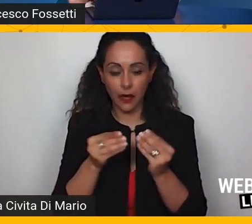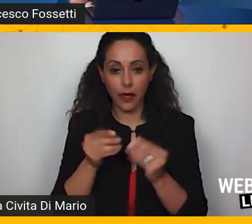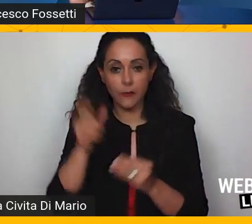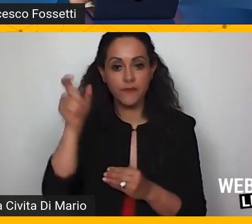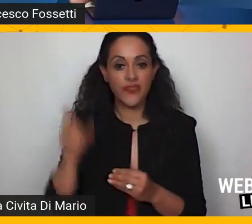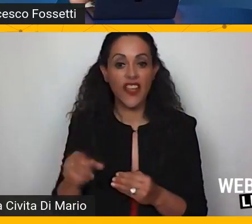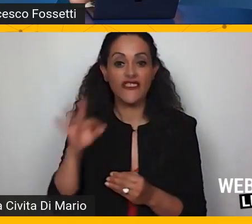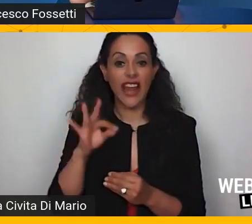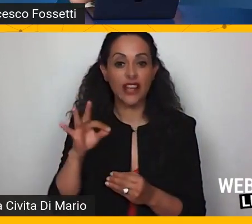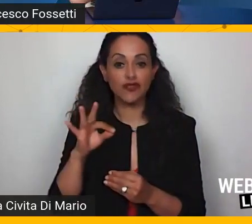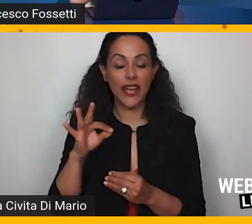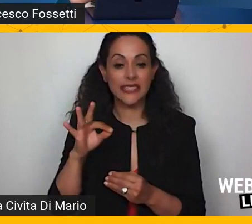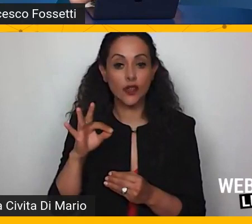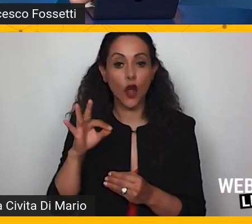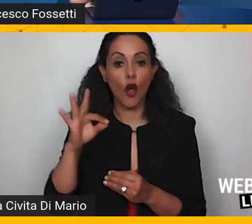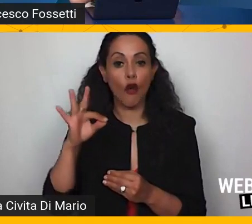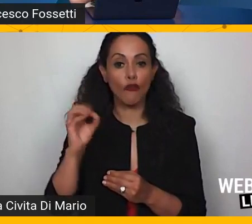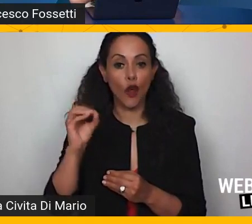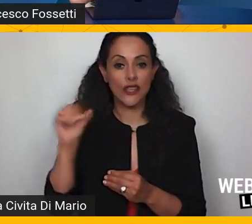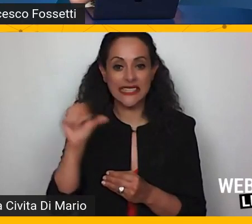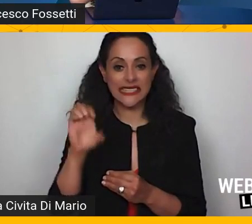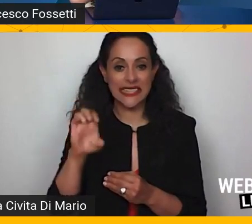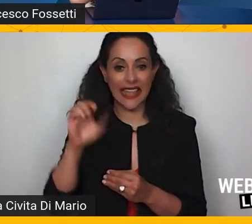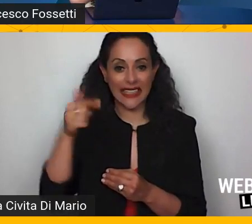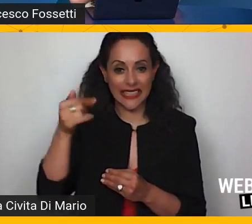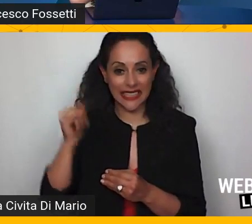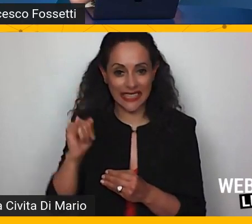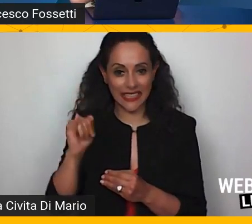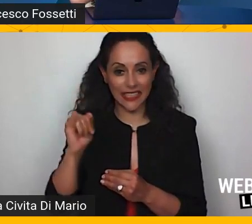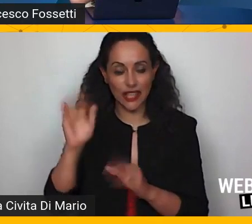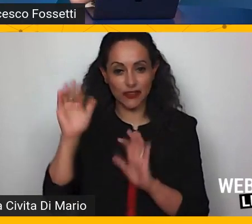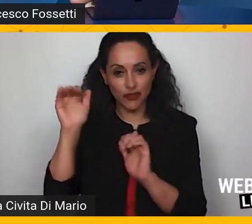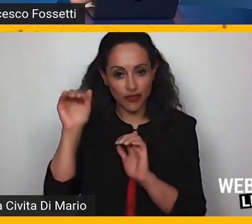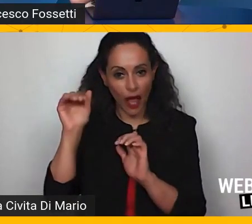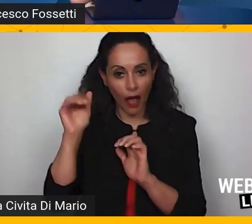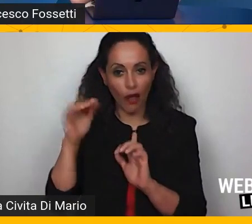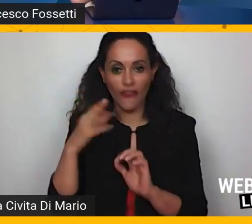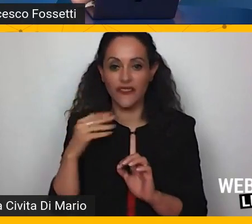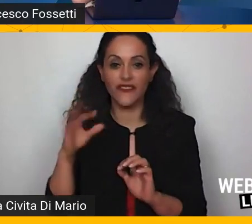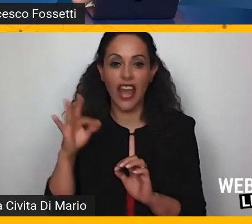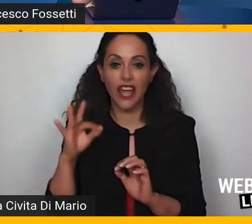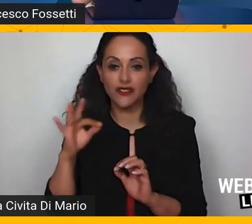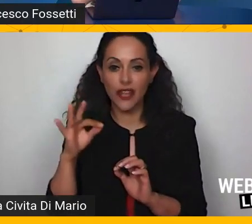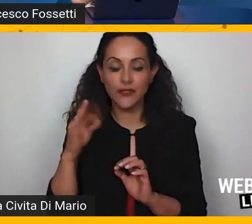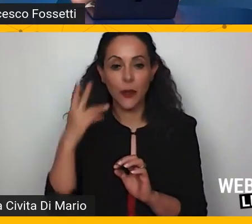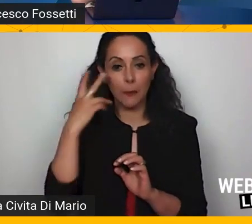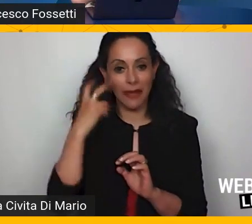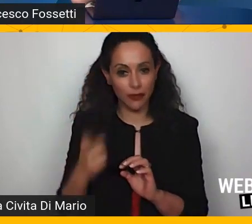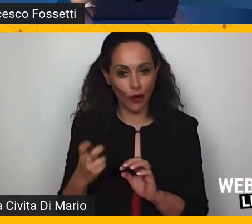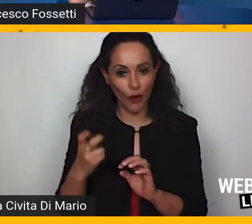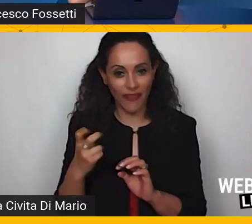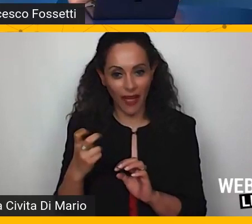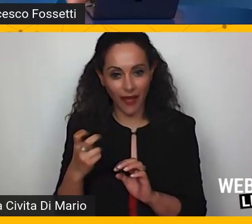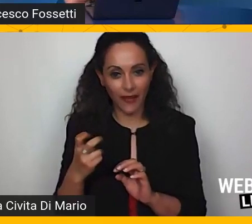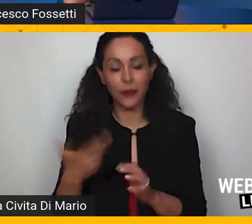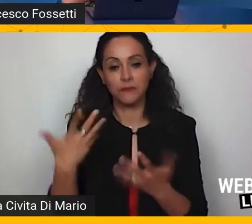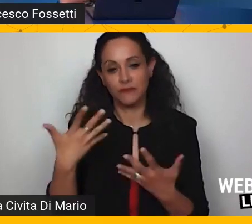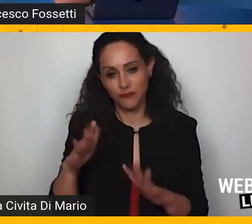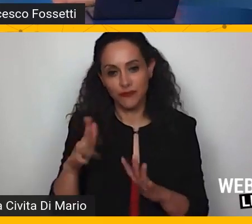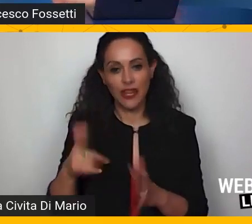Francesco Fossetti eh che abbiamo ciao Francesco ben ritrovato perché settimana